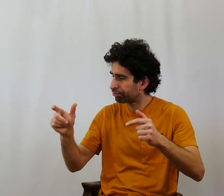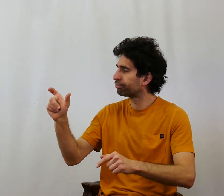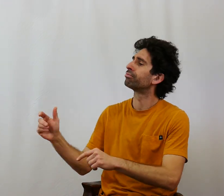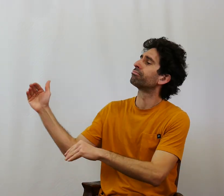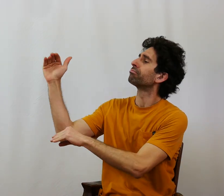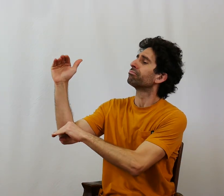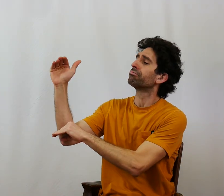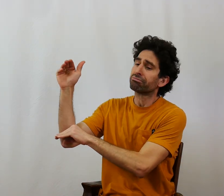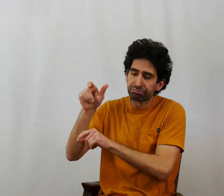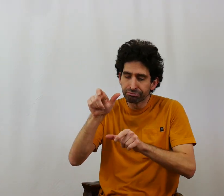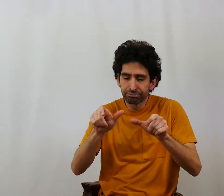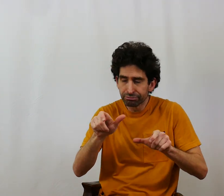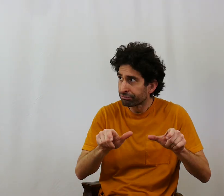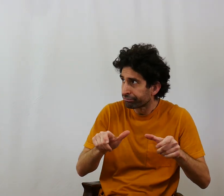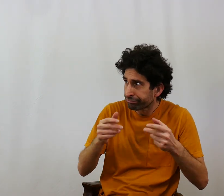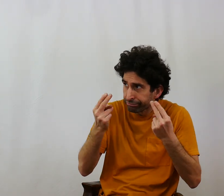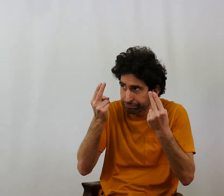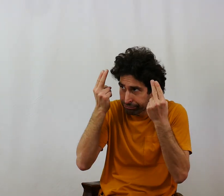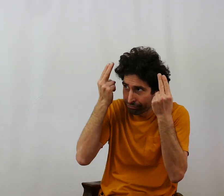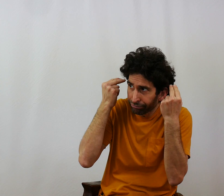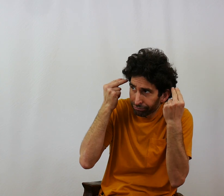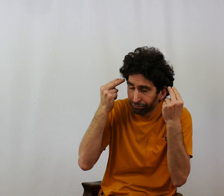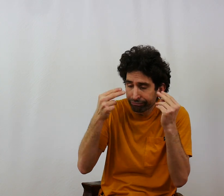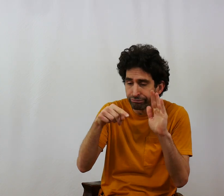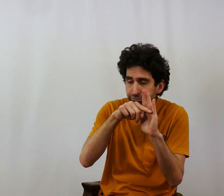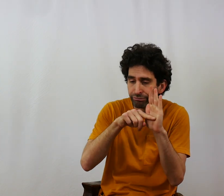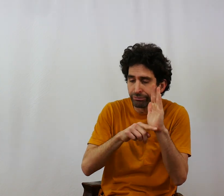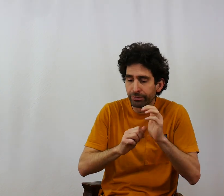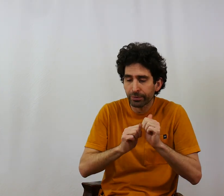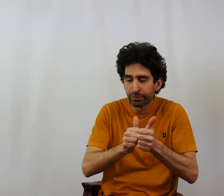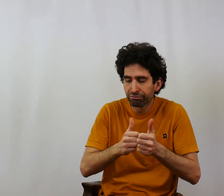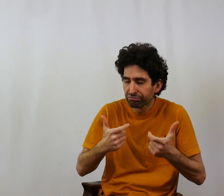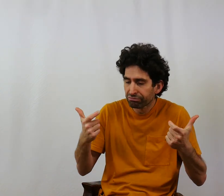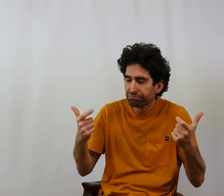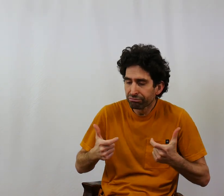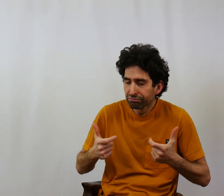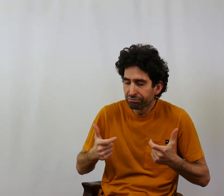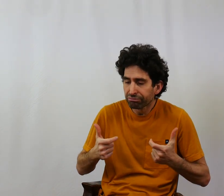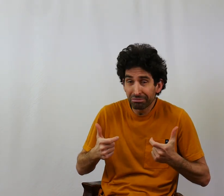est présente, les autres se soumettent à son autorité. Ils suivent les règles et se contrôlent.